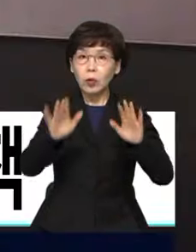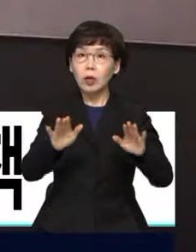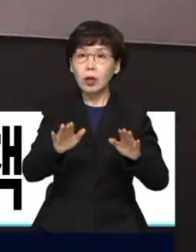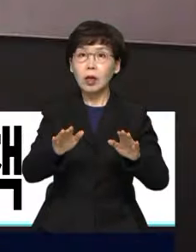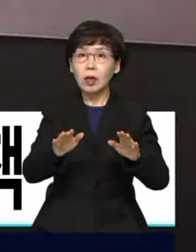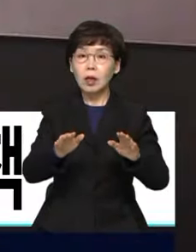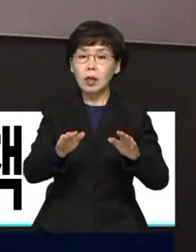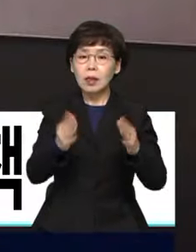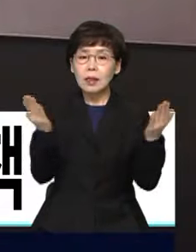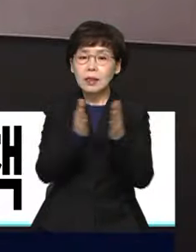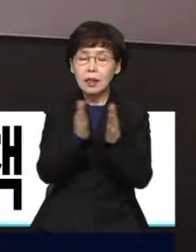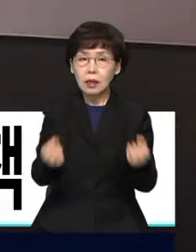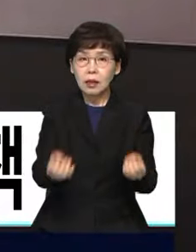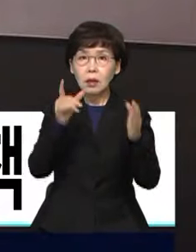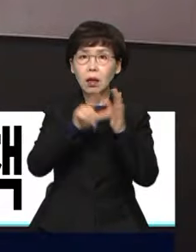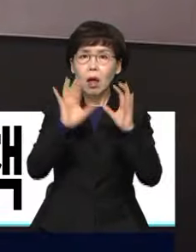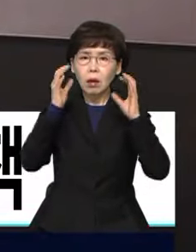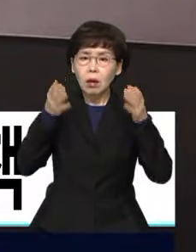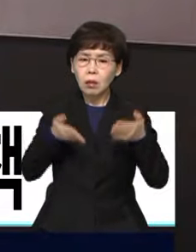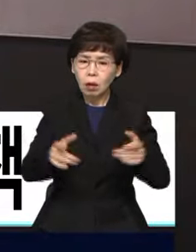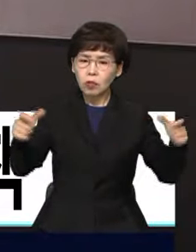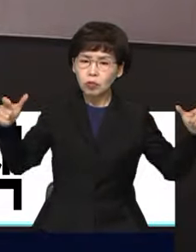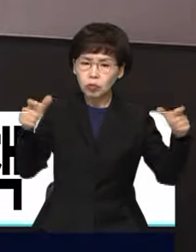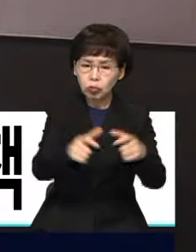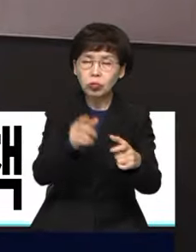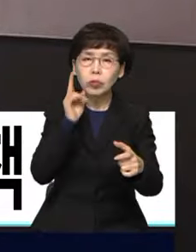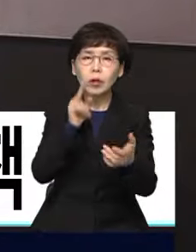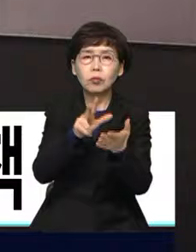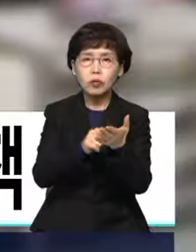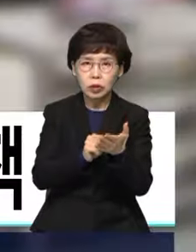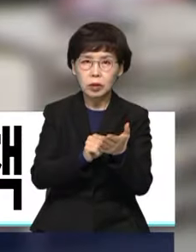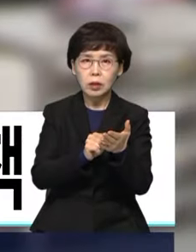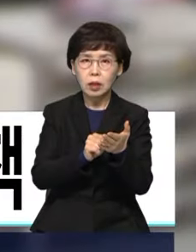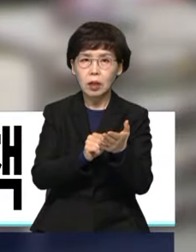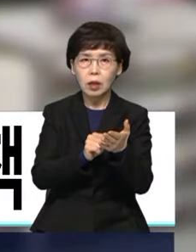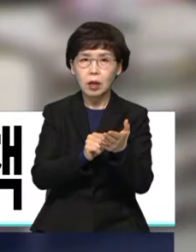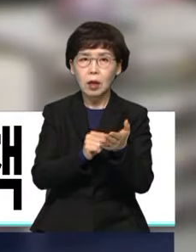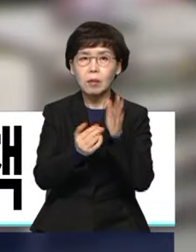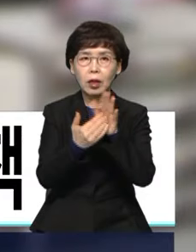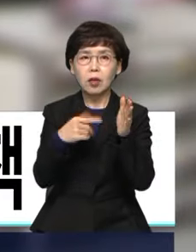시무식에서 심각한 저출산 문제에 대응하기 위해 2021년 이후 태어난 70명의